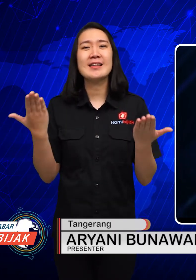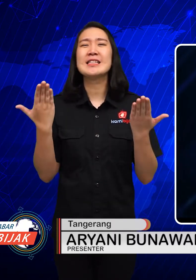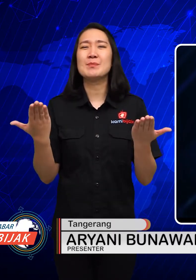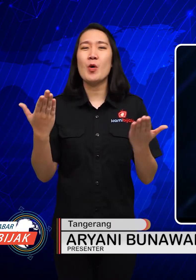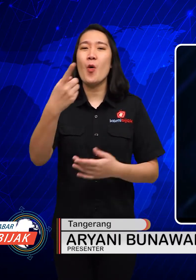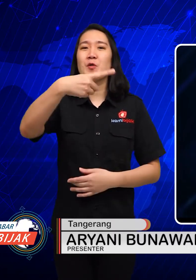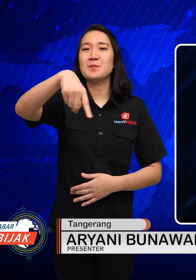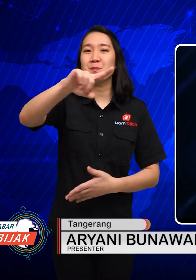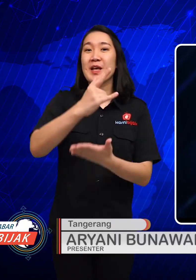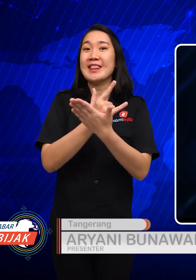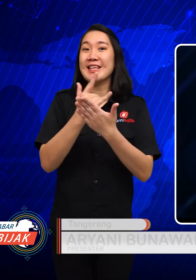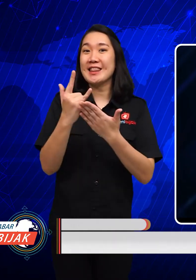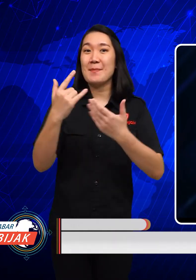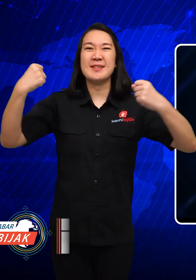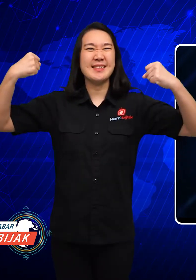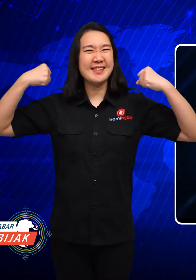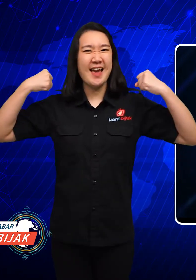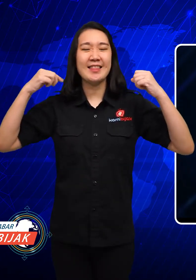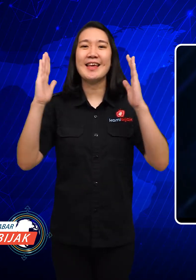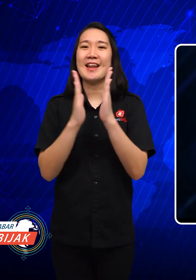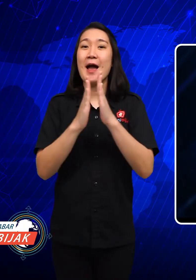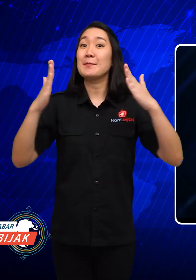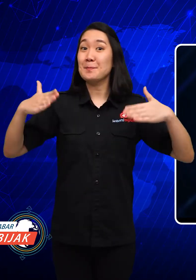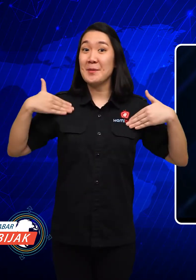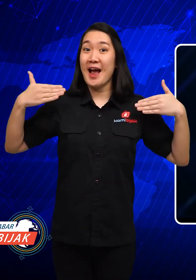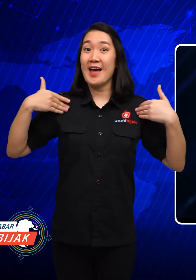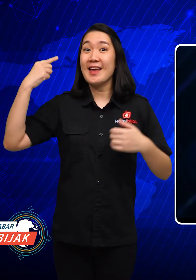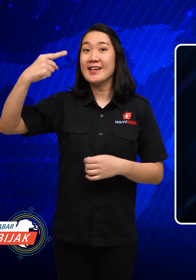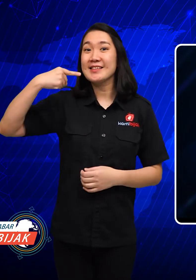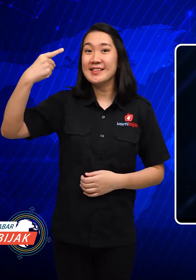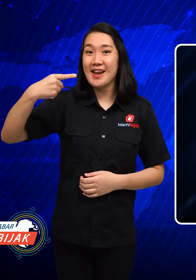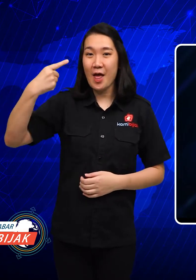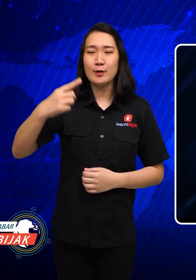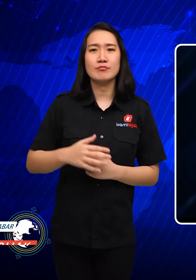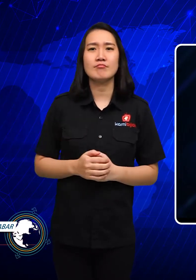Semoga kalian selalu sehat dan bahagia ya.